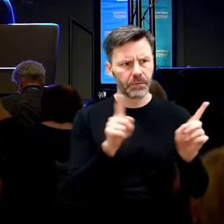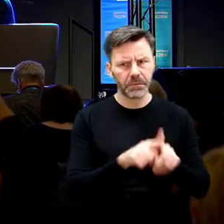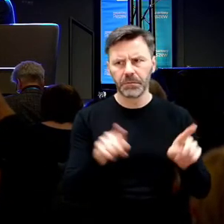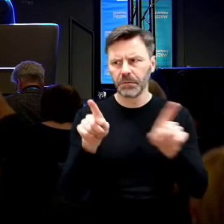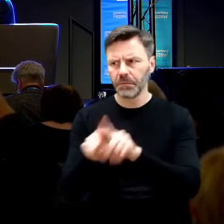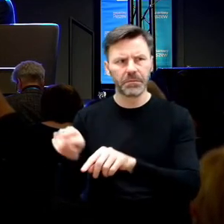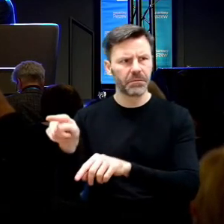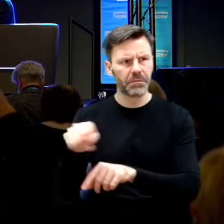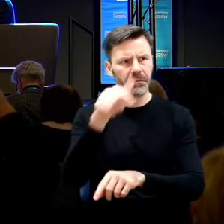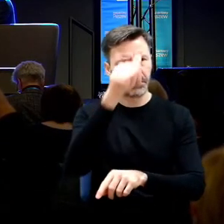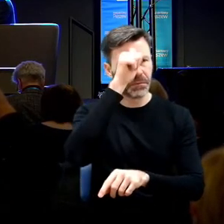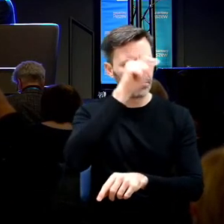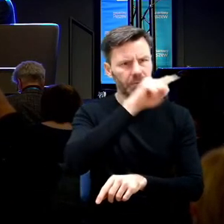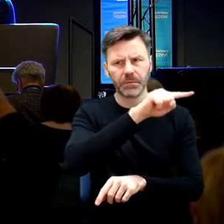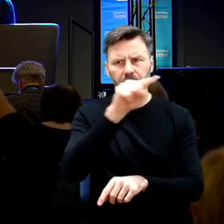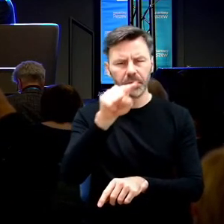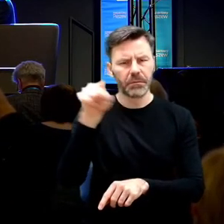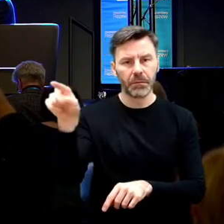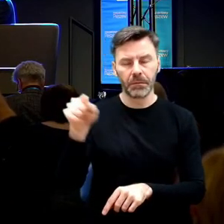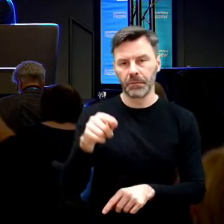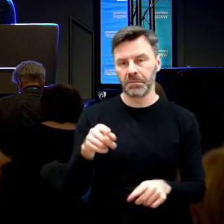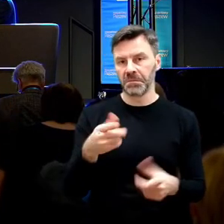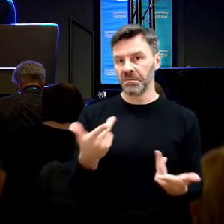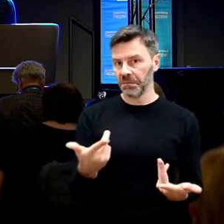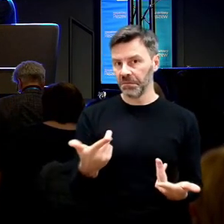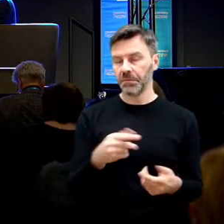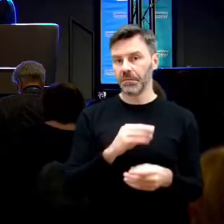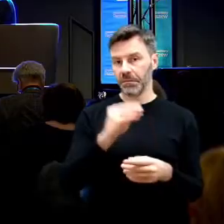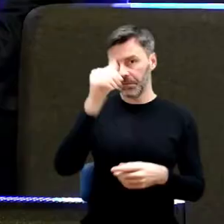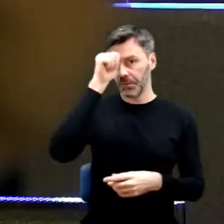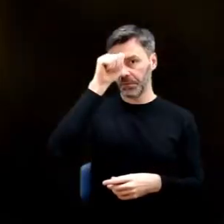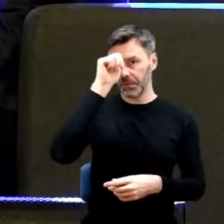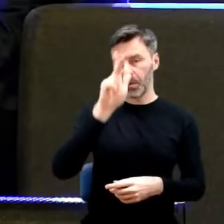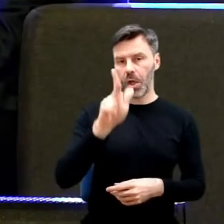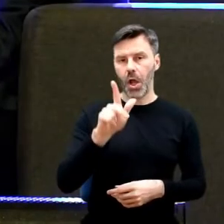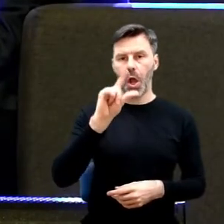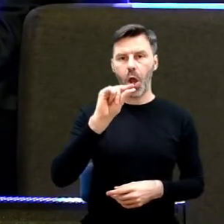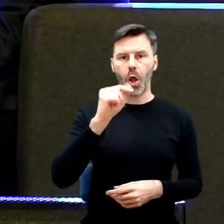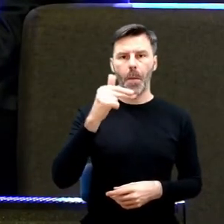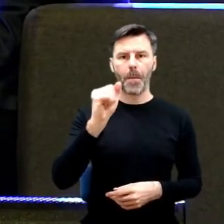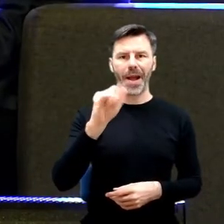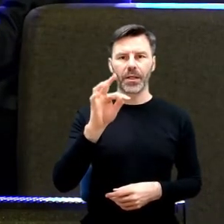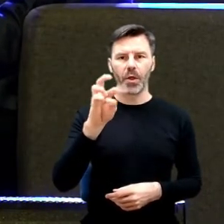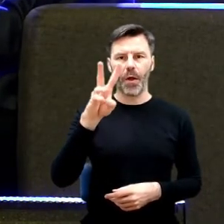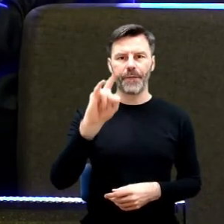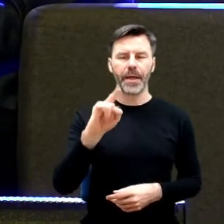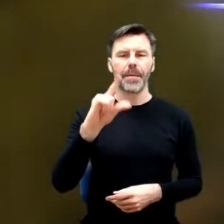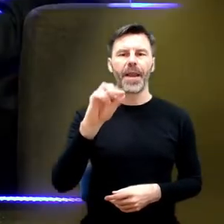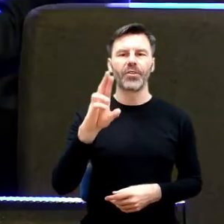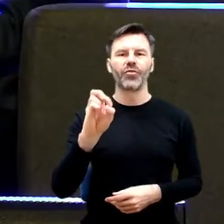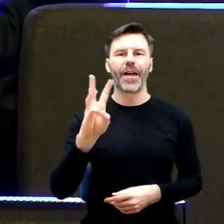który pokazywał właśnie to, że gmina jest bardzo aktywna na różnych polach. Pozwolą Państwo, że przedstawię właśnie